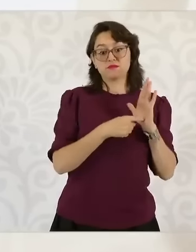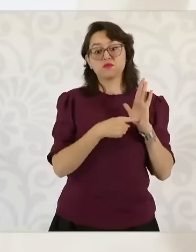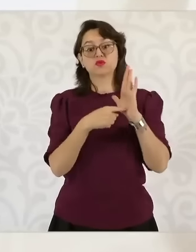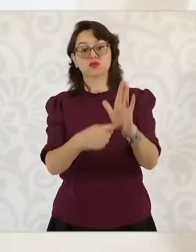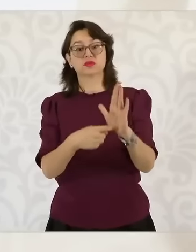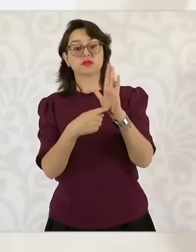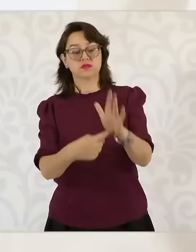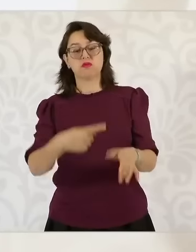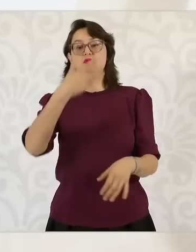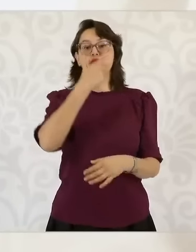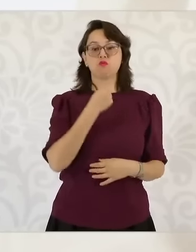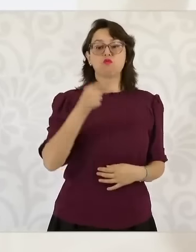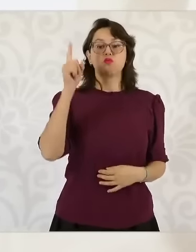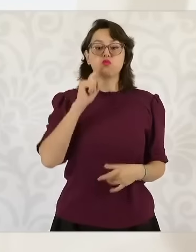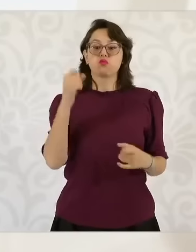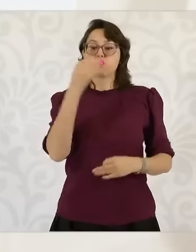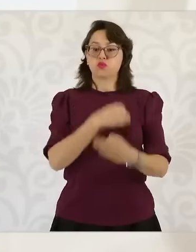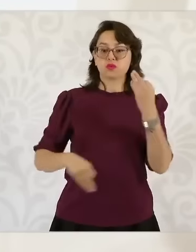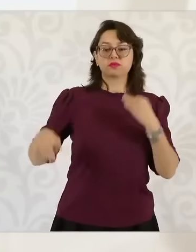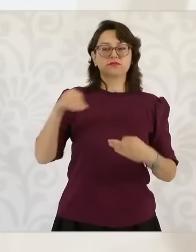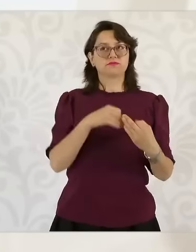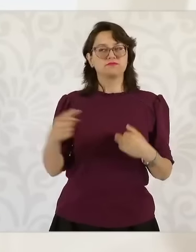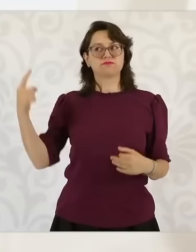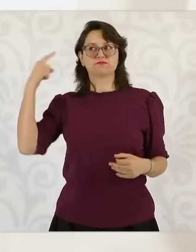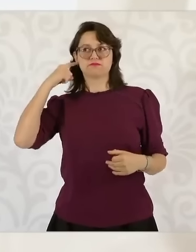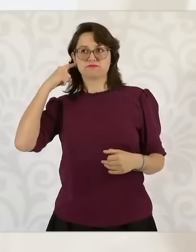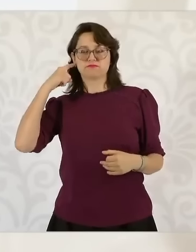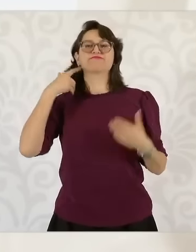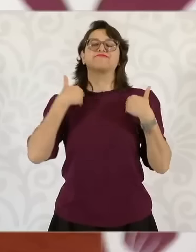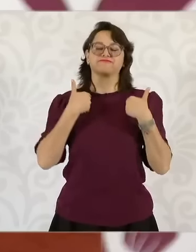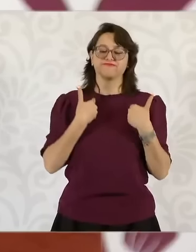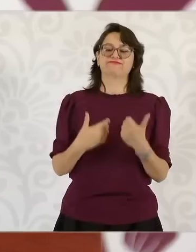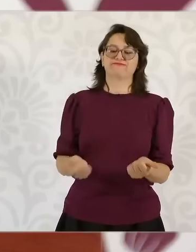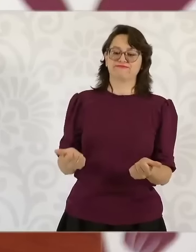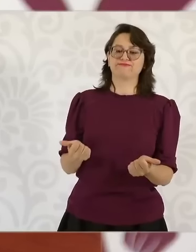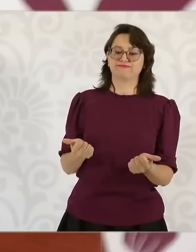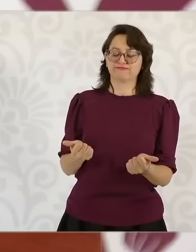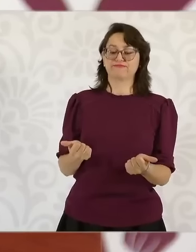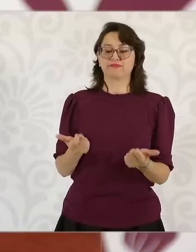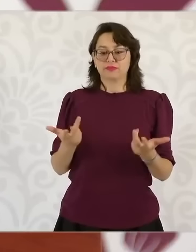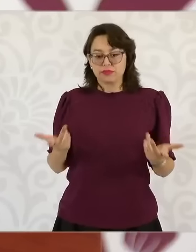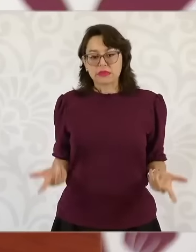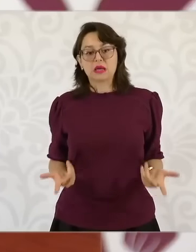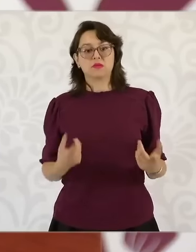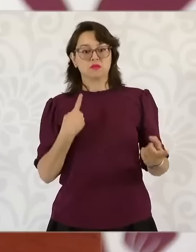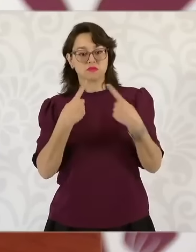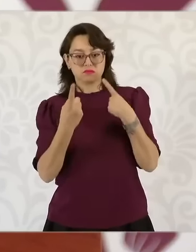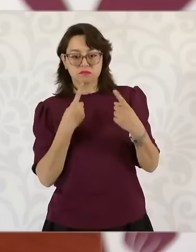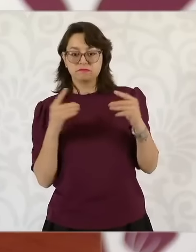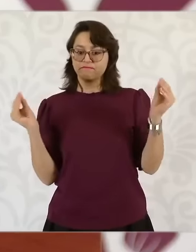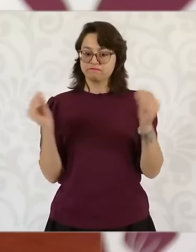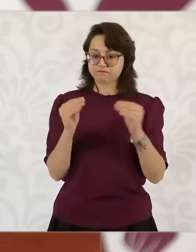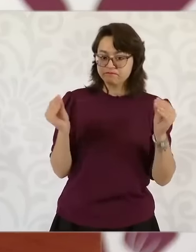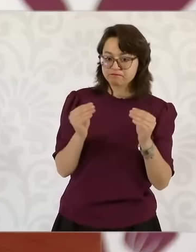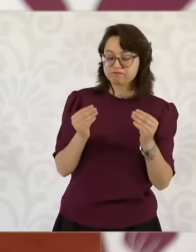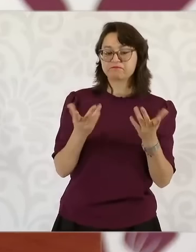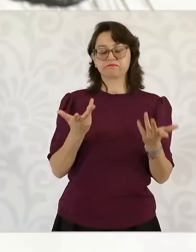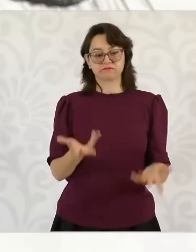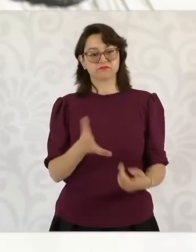y todos tengamos esos datos y podamos eh platicar debatir ponerlos públicamente para